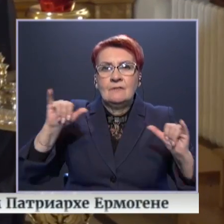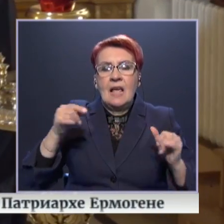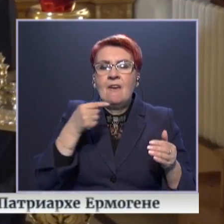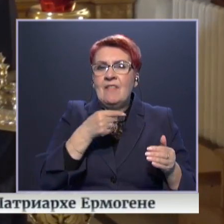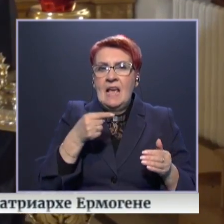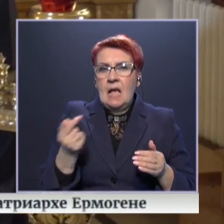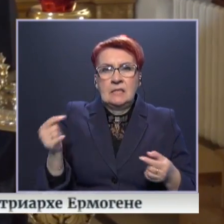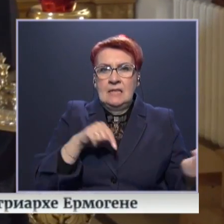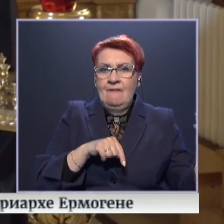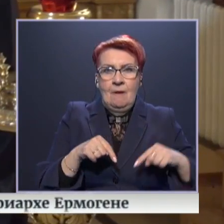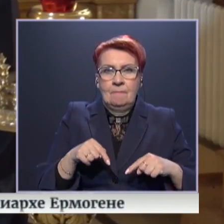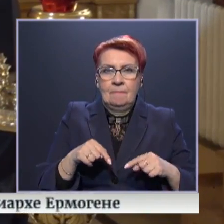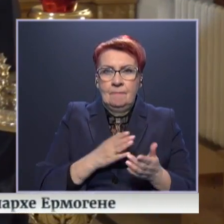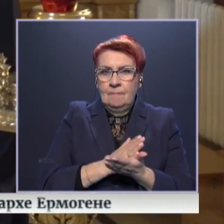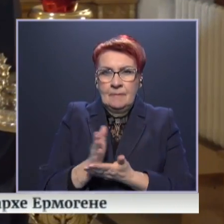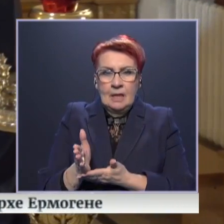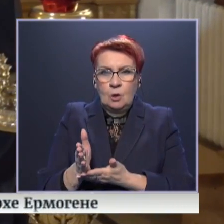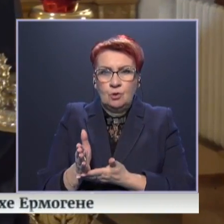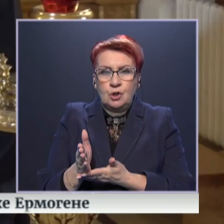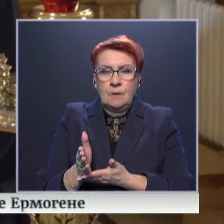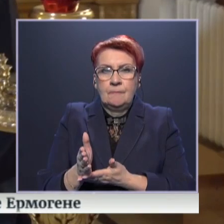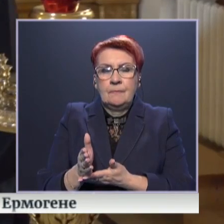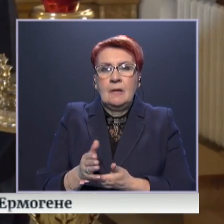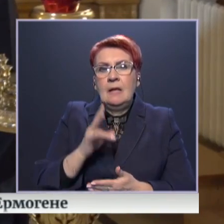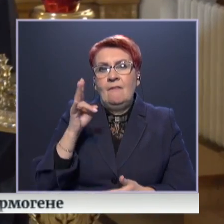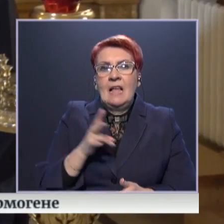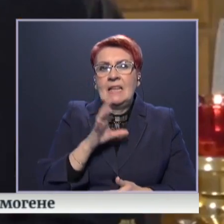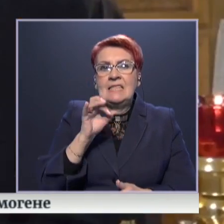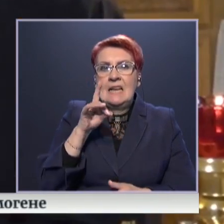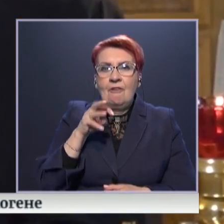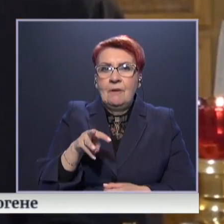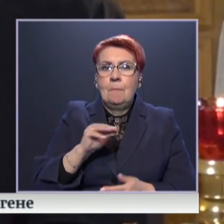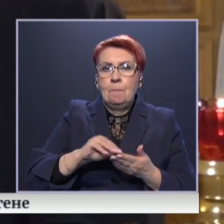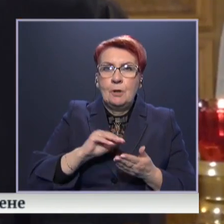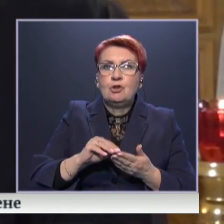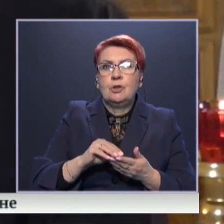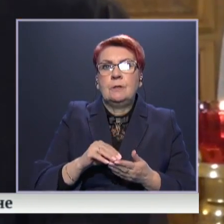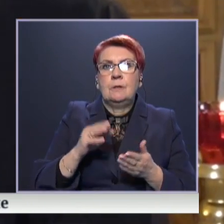ключе Владыка Серафим пишет патриаршему месту блюстителем